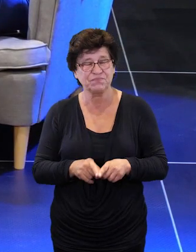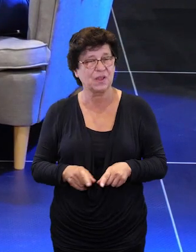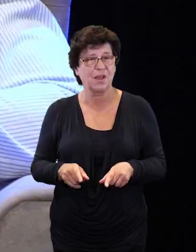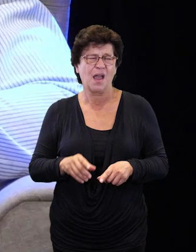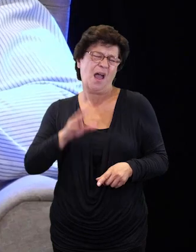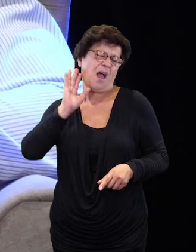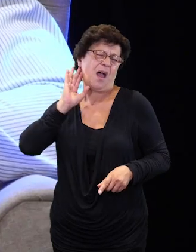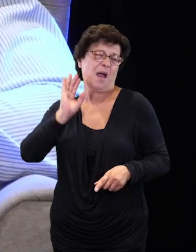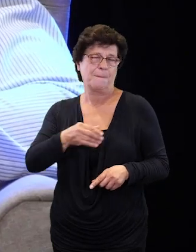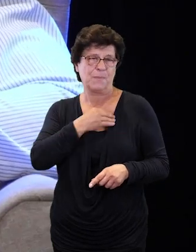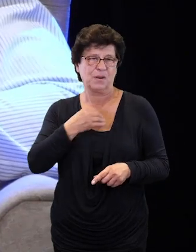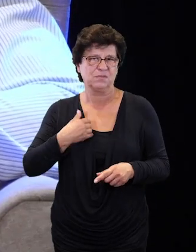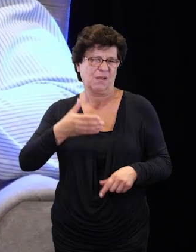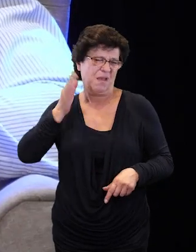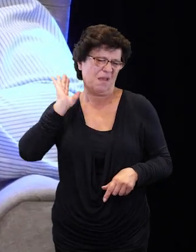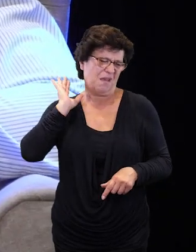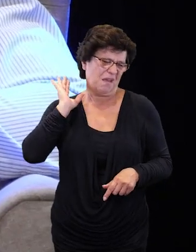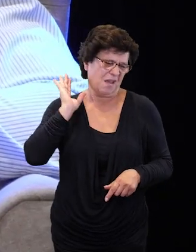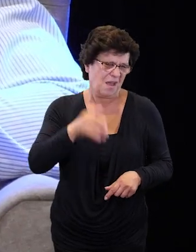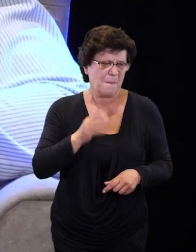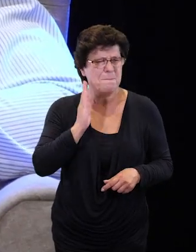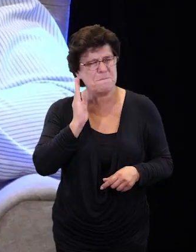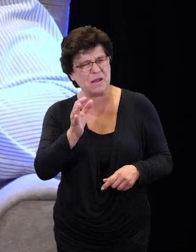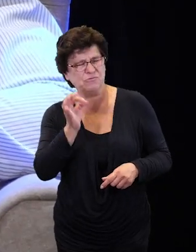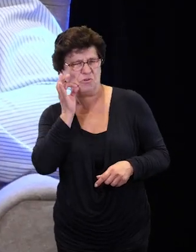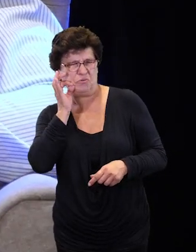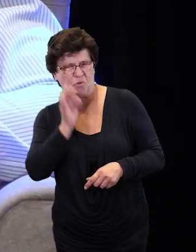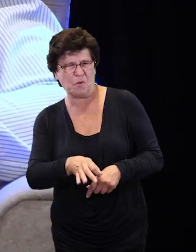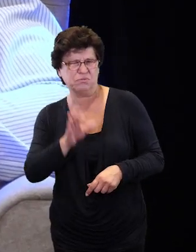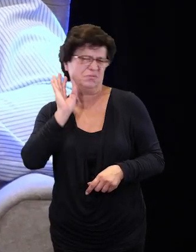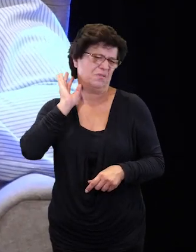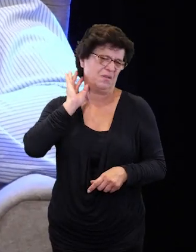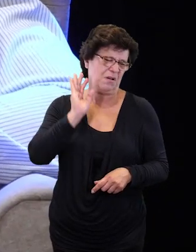A co tam. Dobrze, stawię temu czoła, idę dalej.